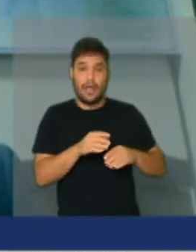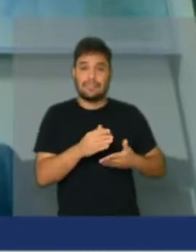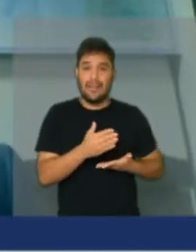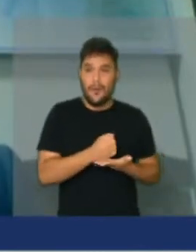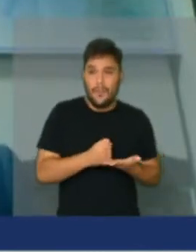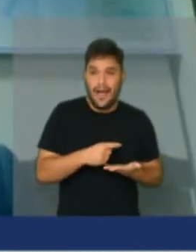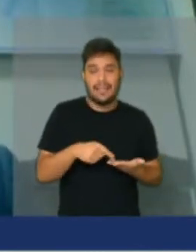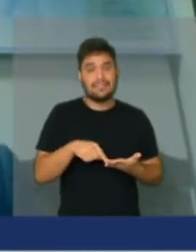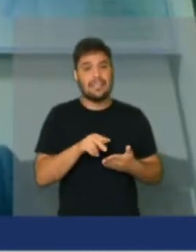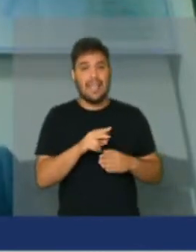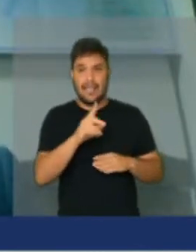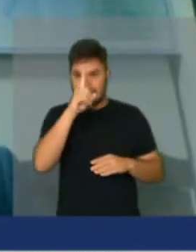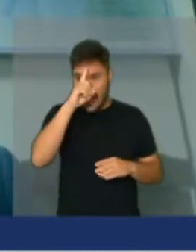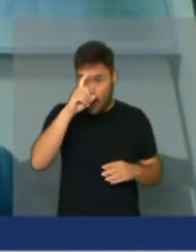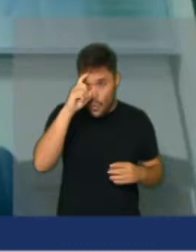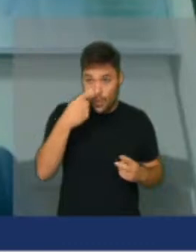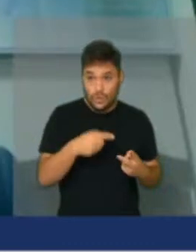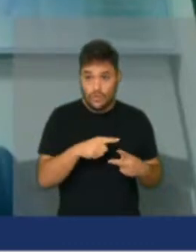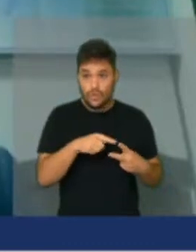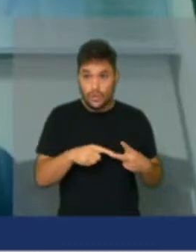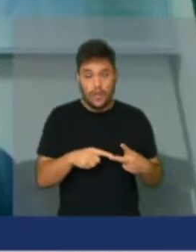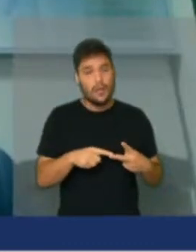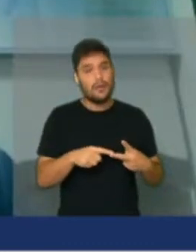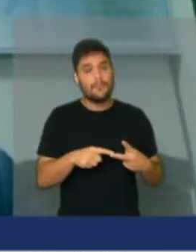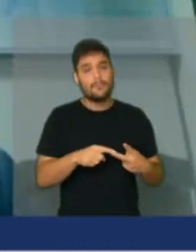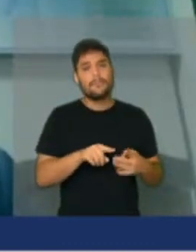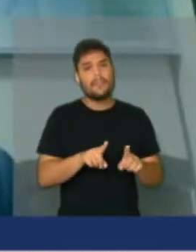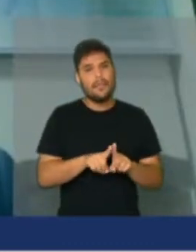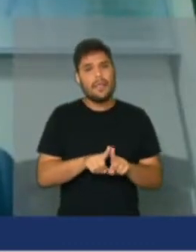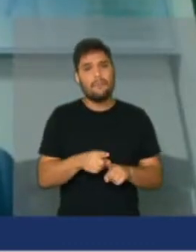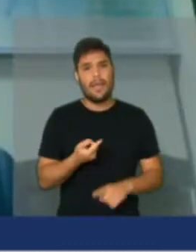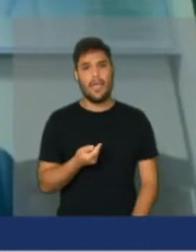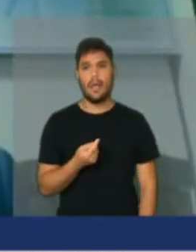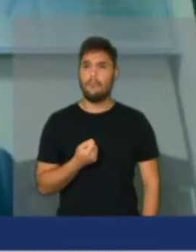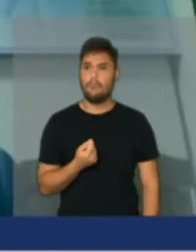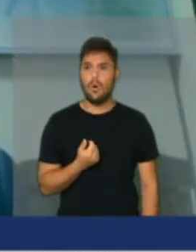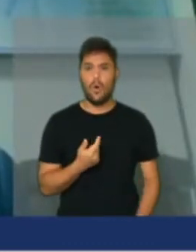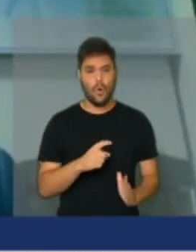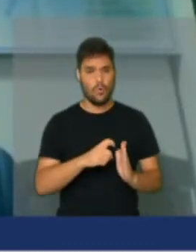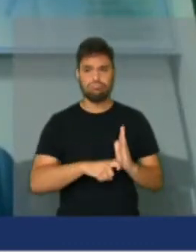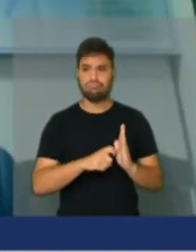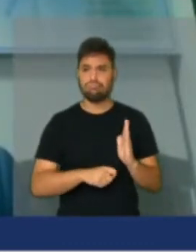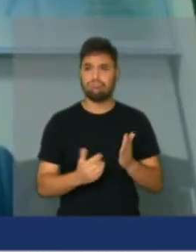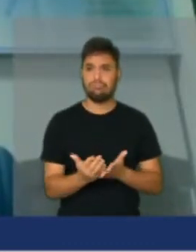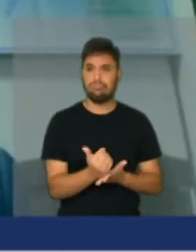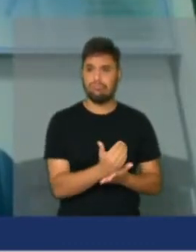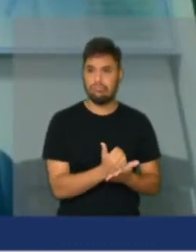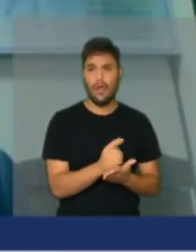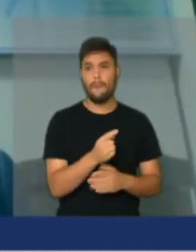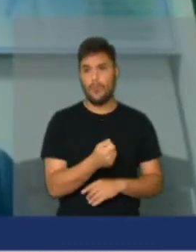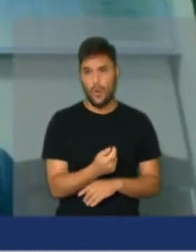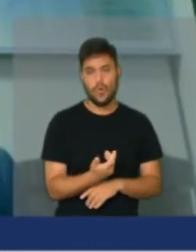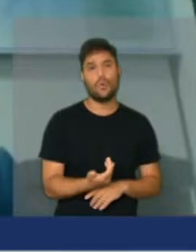SAÚDE POR UM LADO E TEM O MENOR NÍVEL DE ARRECADAÇÃO DOS ENTES DA FEDERAÇÃO. POR OUTRO LADO, MENOS DE 4% DO PIB, ENQUANTO A UNIÃO